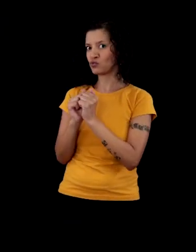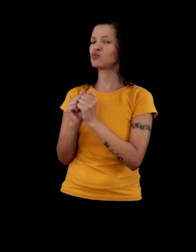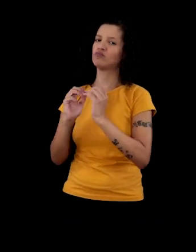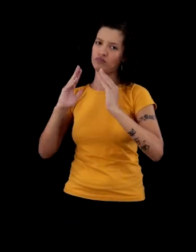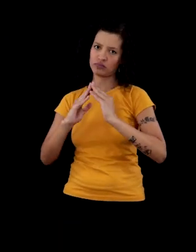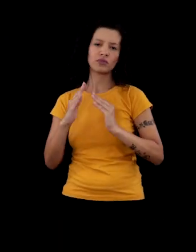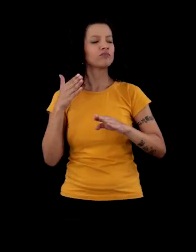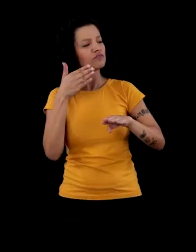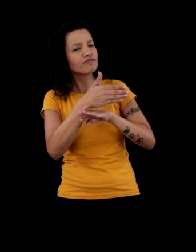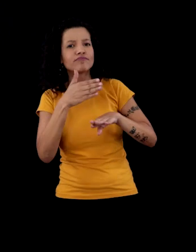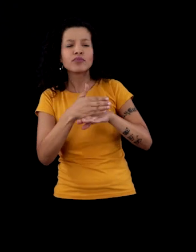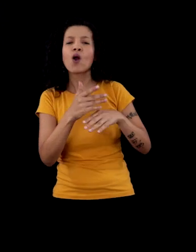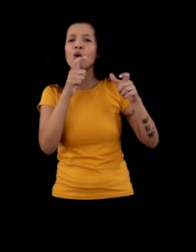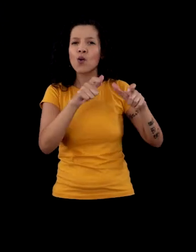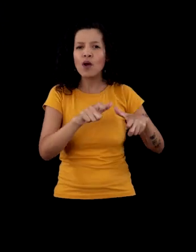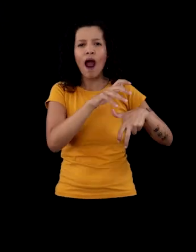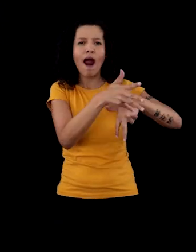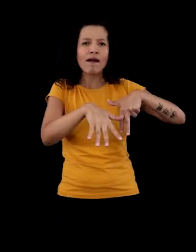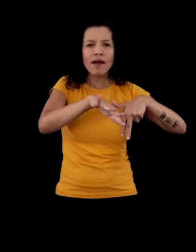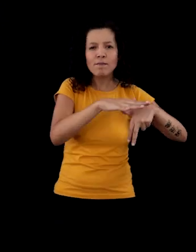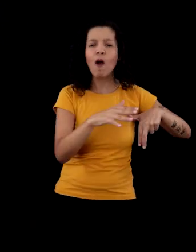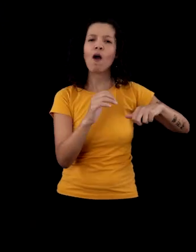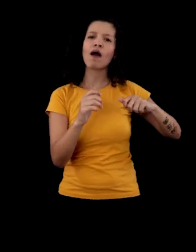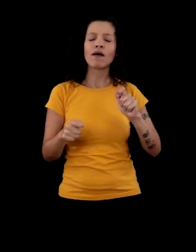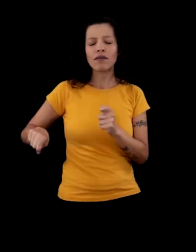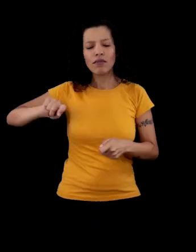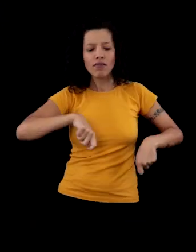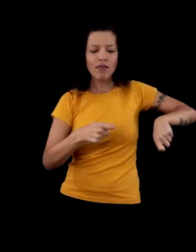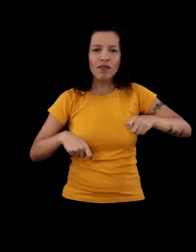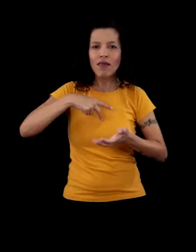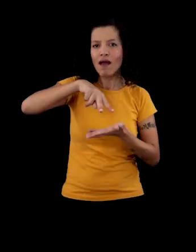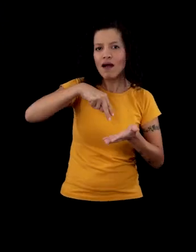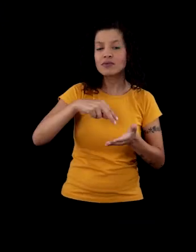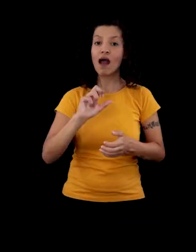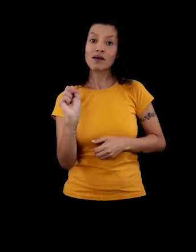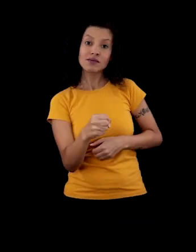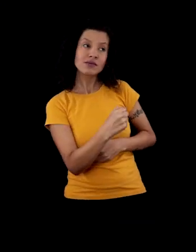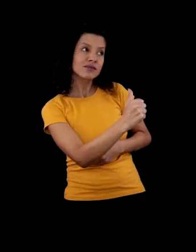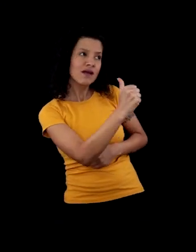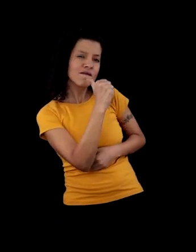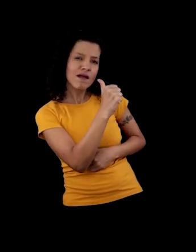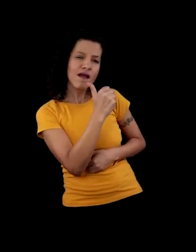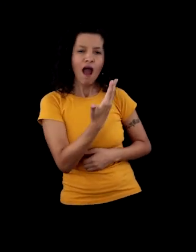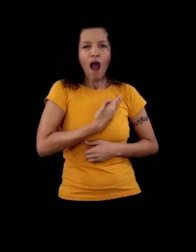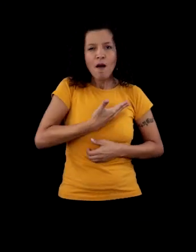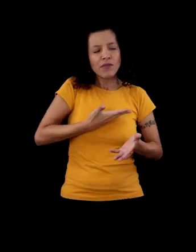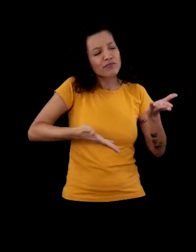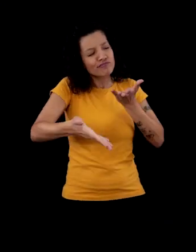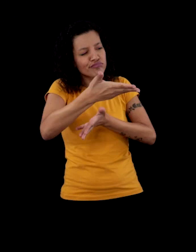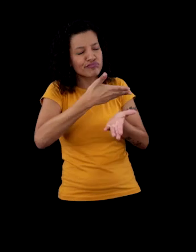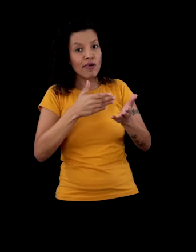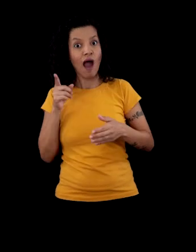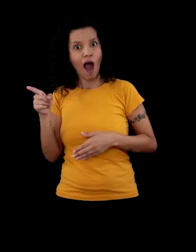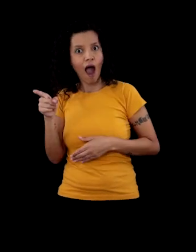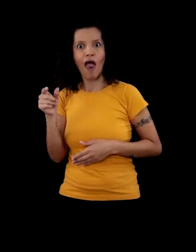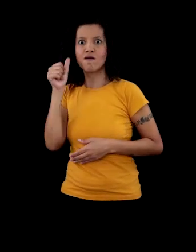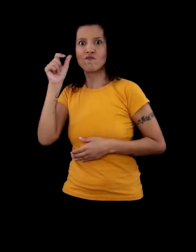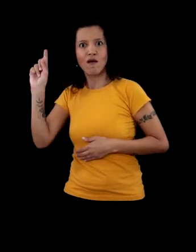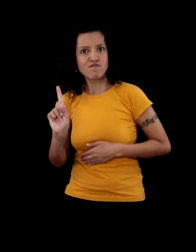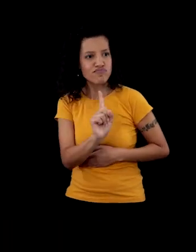a frequentar esse carimbó para dançar, tomar uma cervejinha, para conversar com os amigos. Daí ela foi se enturmando